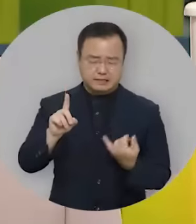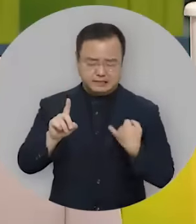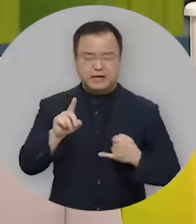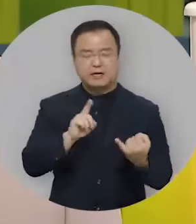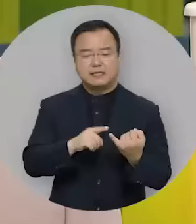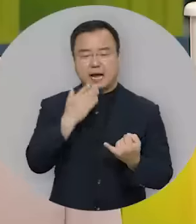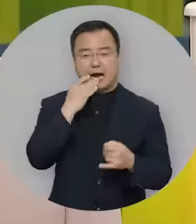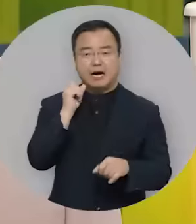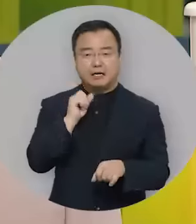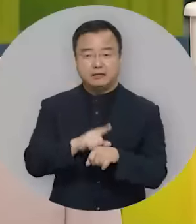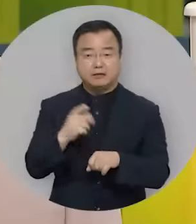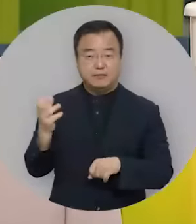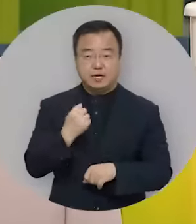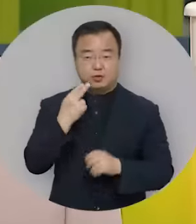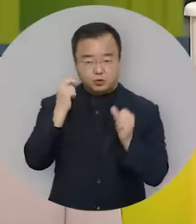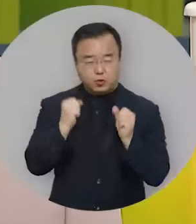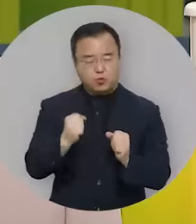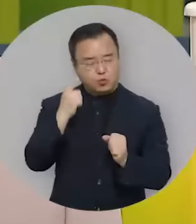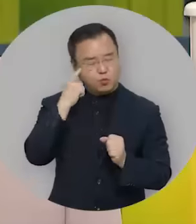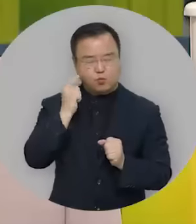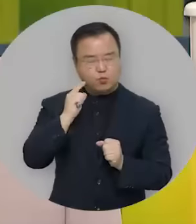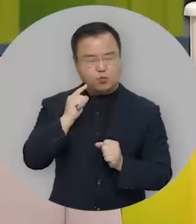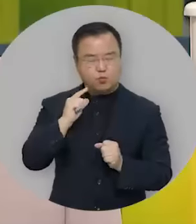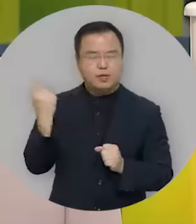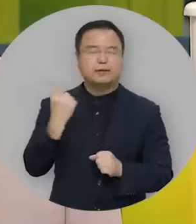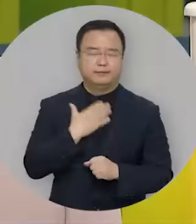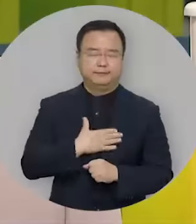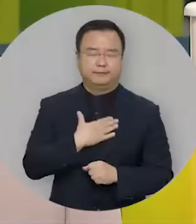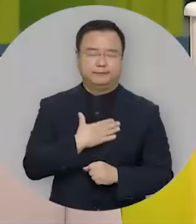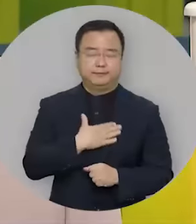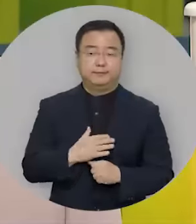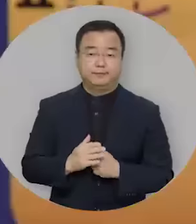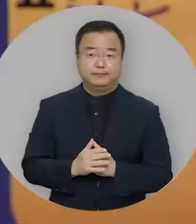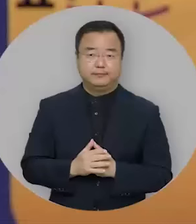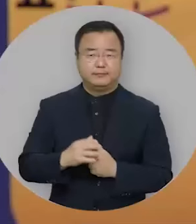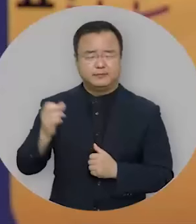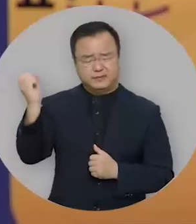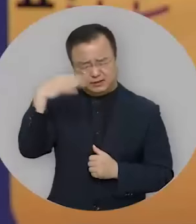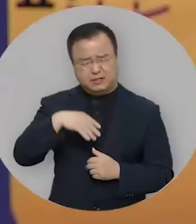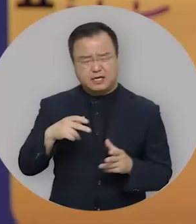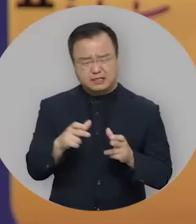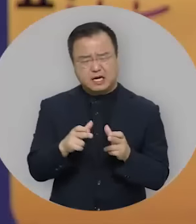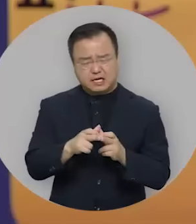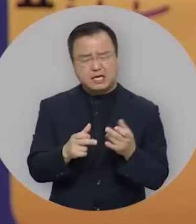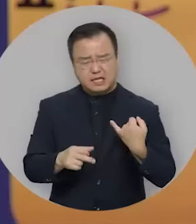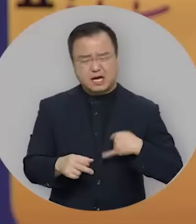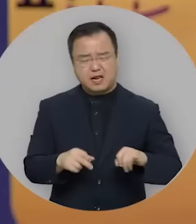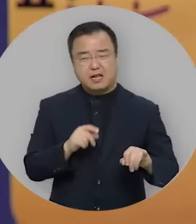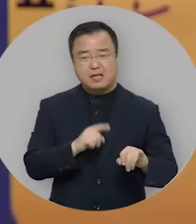'가능성 있는 존재로 생각하지 않았구나.'라는 걸 알게 된 거예요. 그냥 장애가 있는 나의 딸,